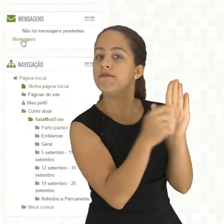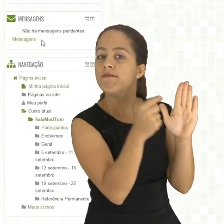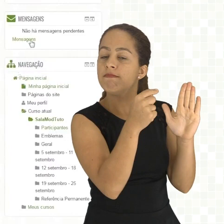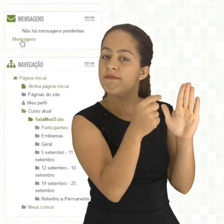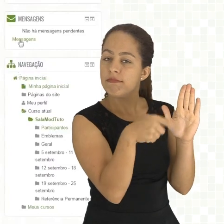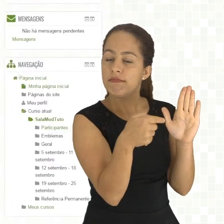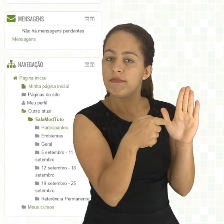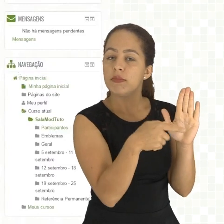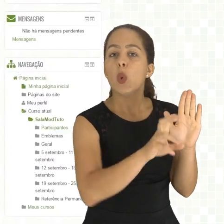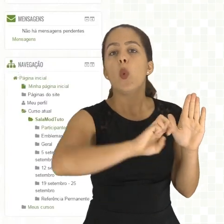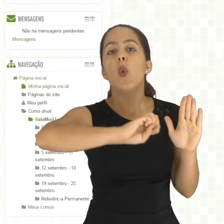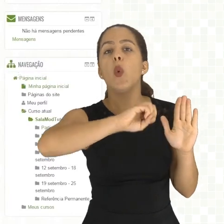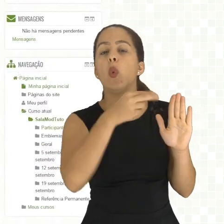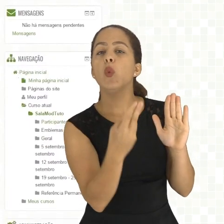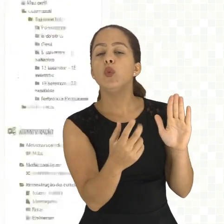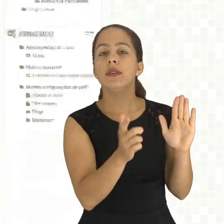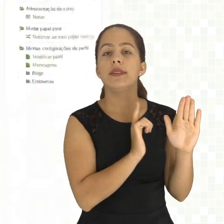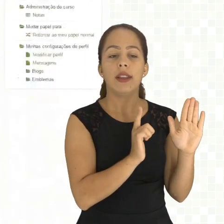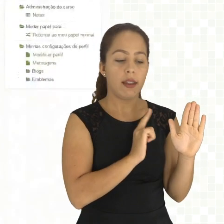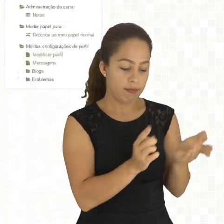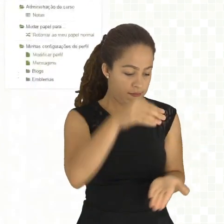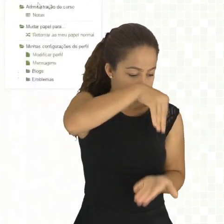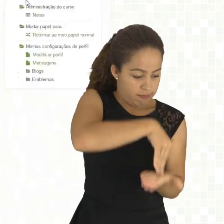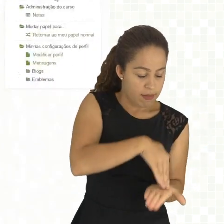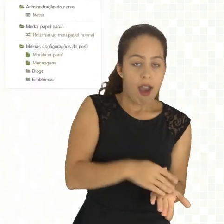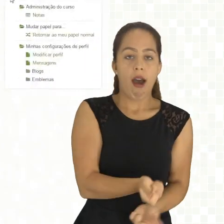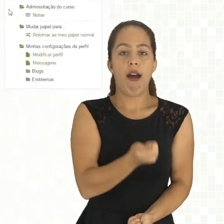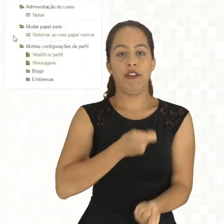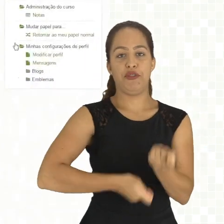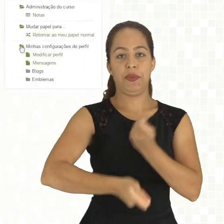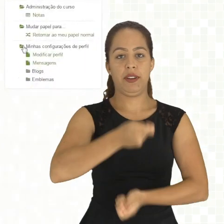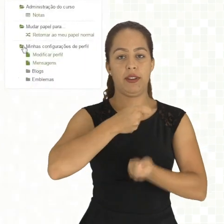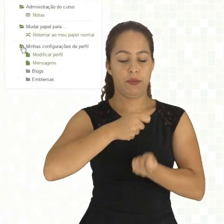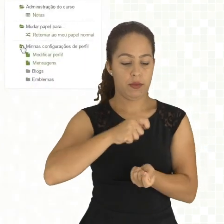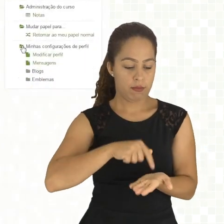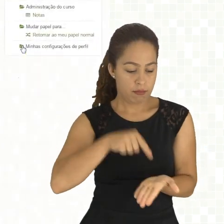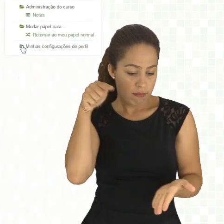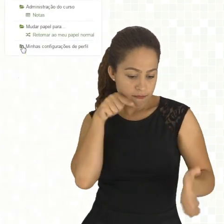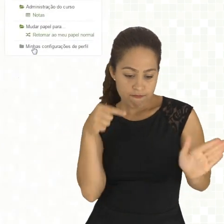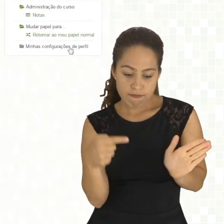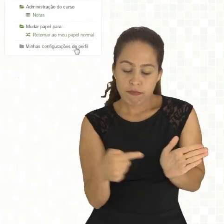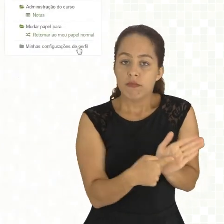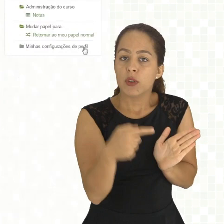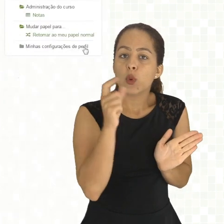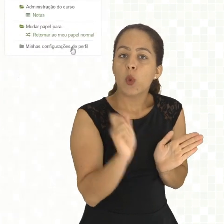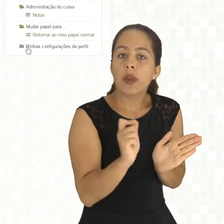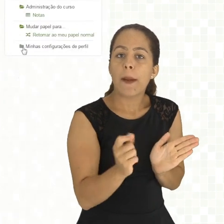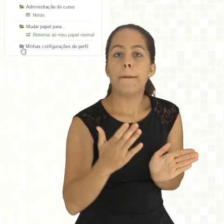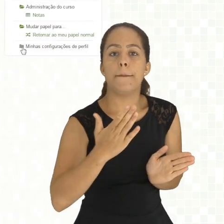neste link ou, então, no bloco administração,